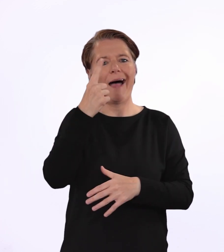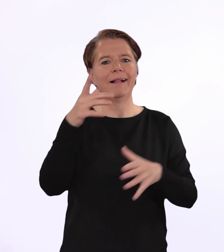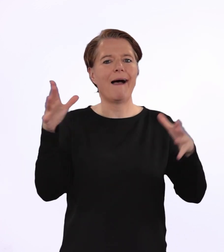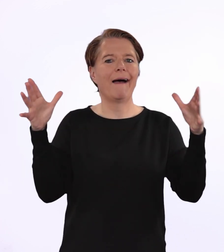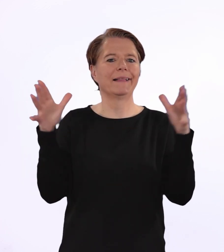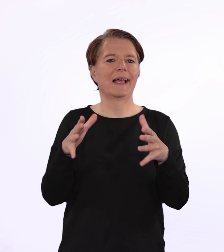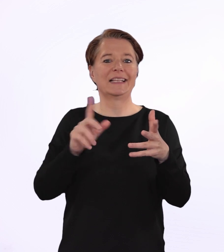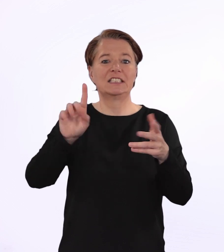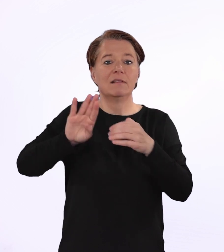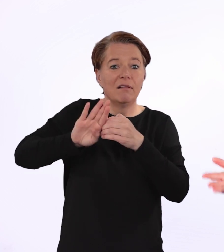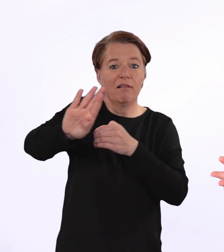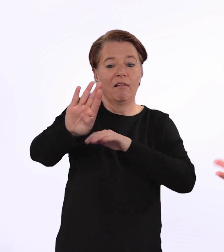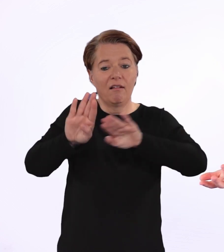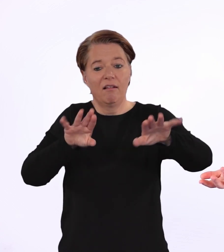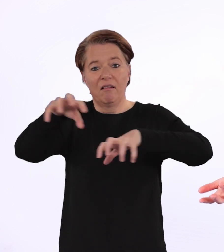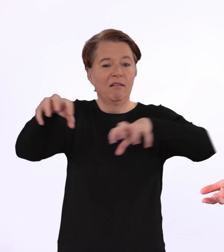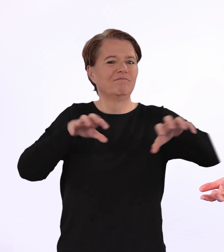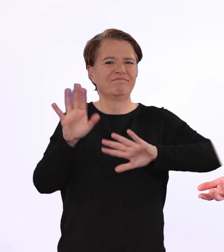und nicht noch mehr zu separieren, wie wir es eh schon sind.